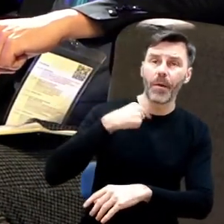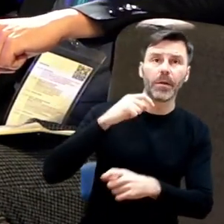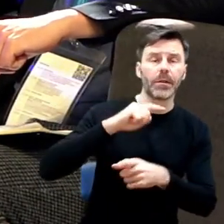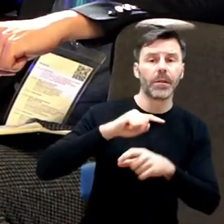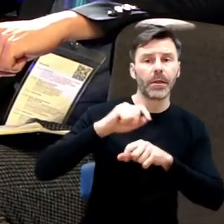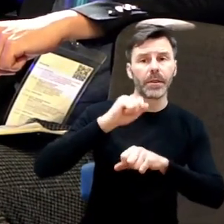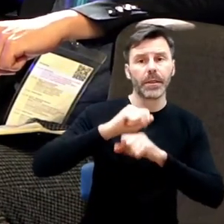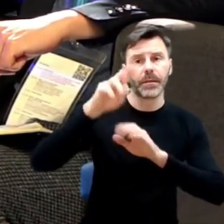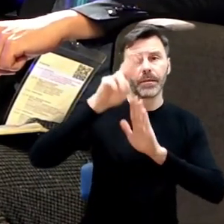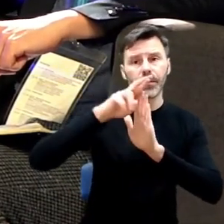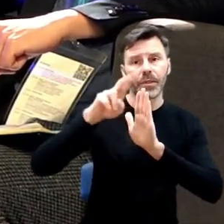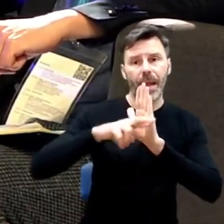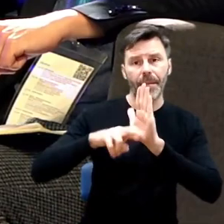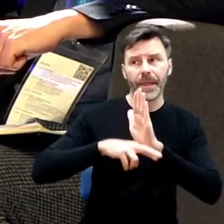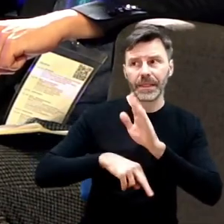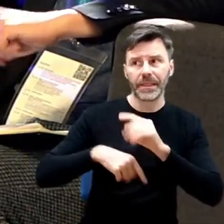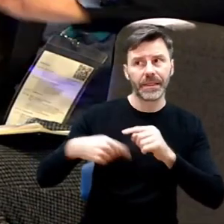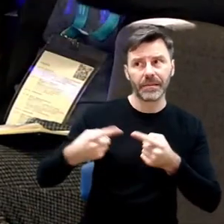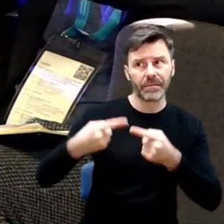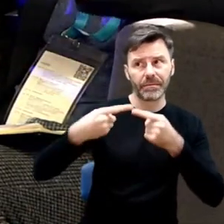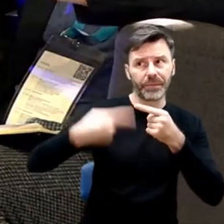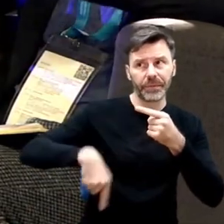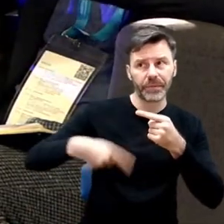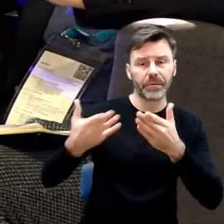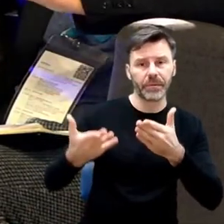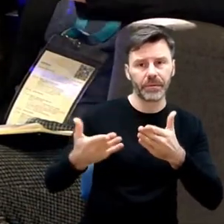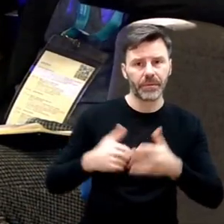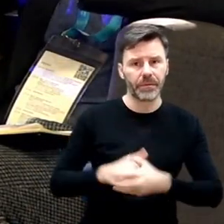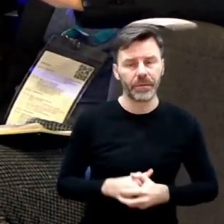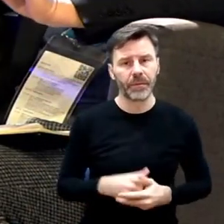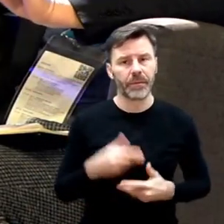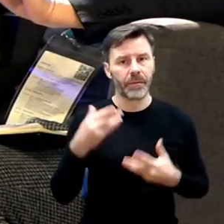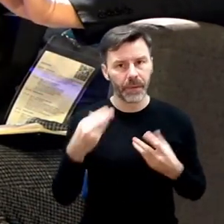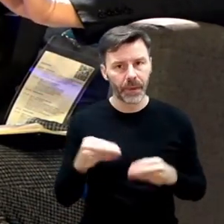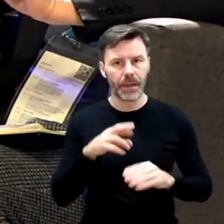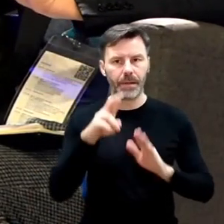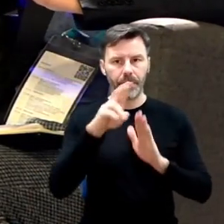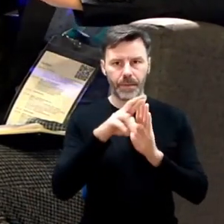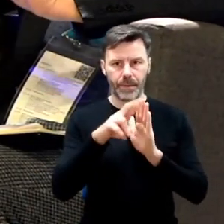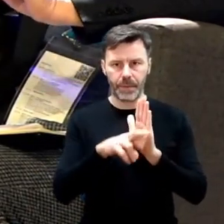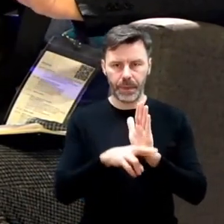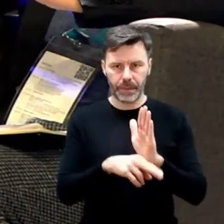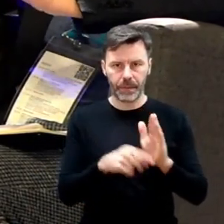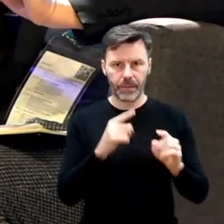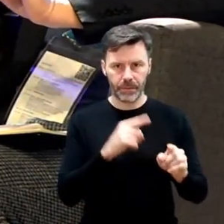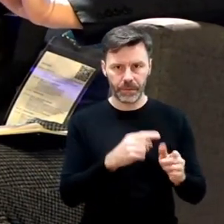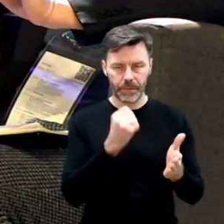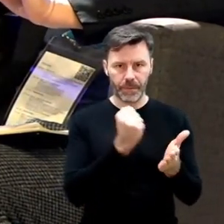Nie, no on robi dokładnie zgodnie z prawem budowlanym, tylko, że przepisy mu na to pozwalają,